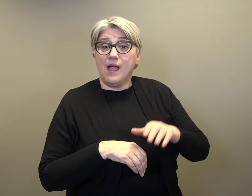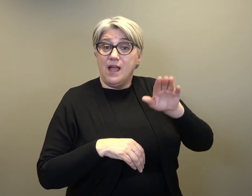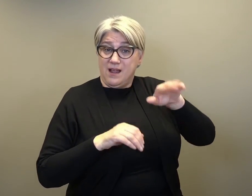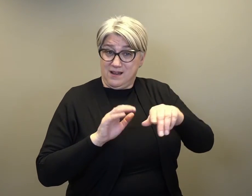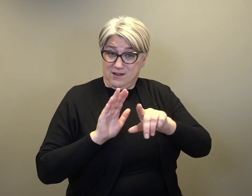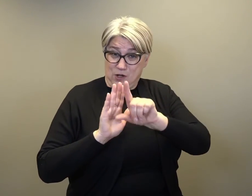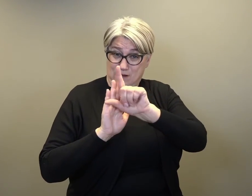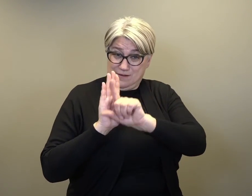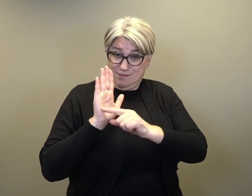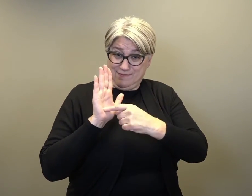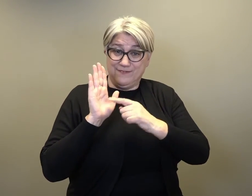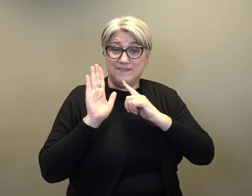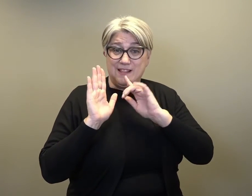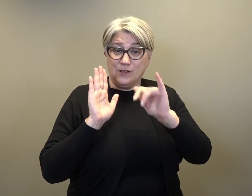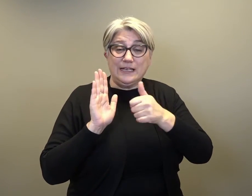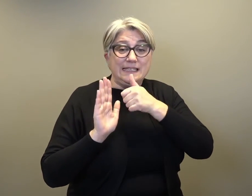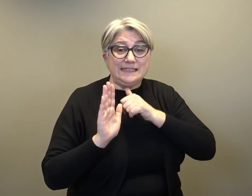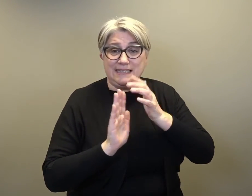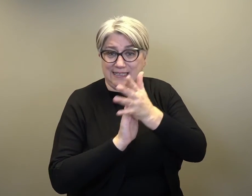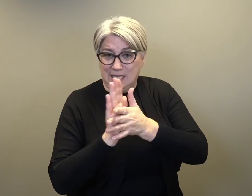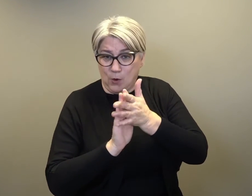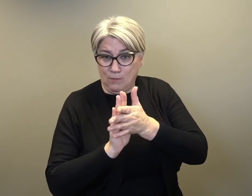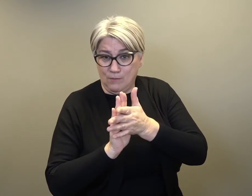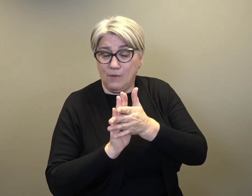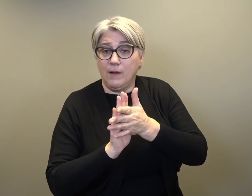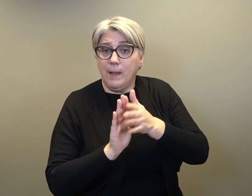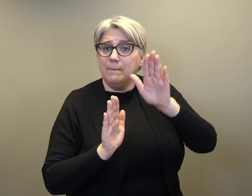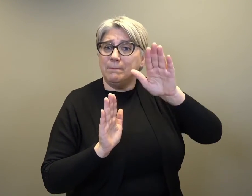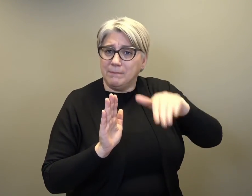Með lagalegri viðurkenningu á íslensku táknmáli er